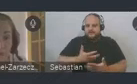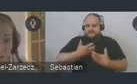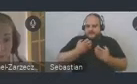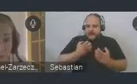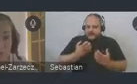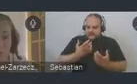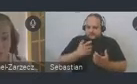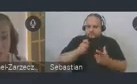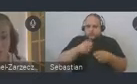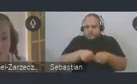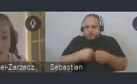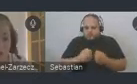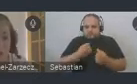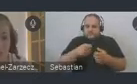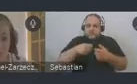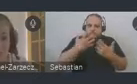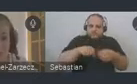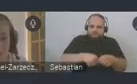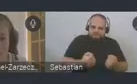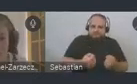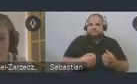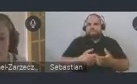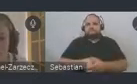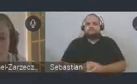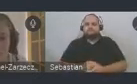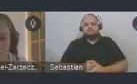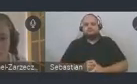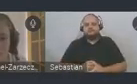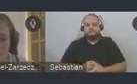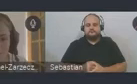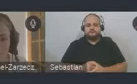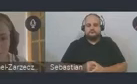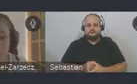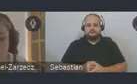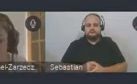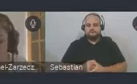że coś popsują, coś nie wyjdzie". Tak, to są rzeczy, z którymi się spotkałam.